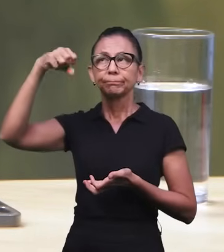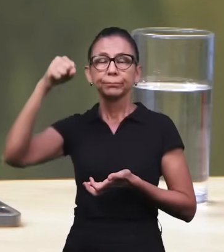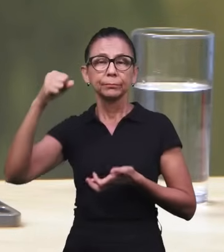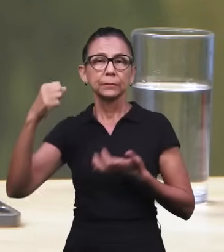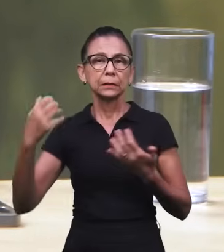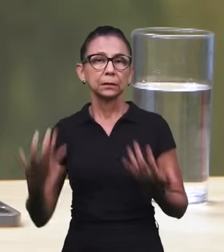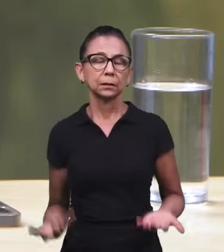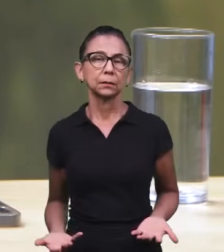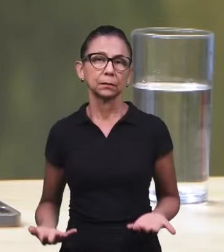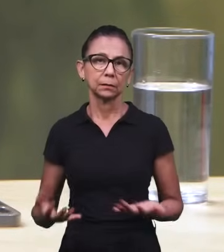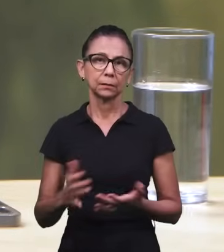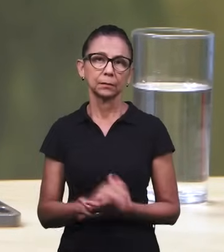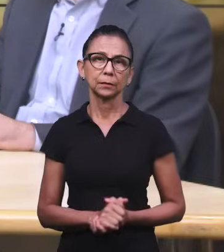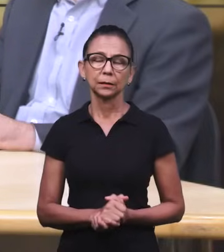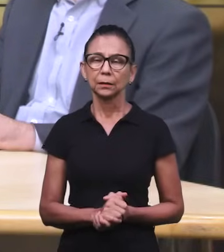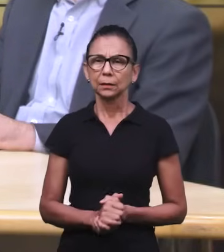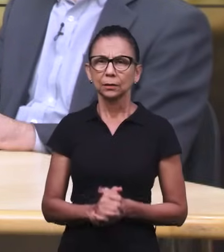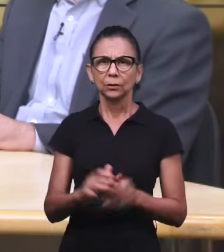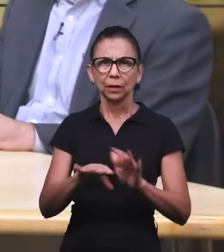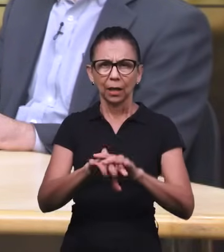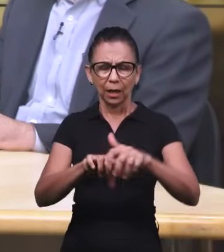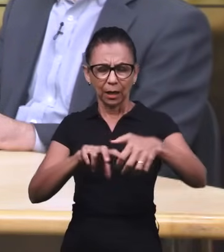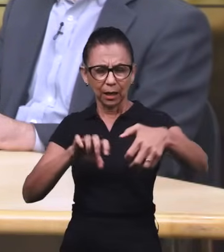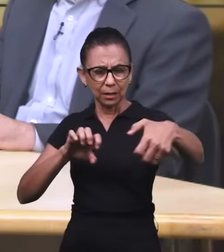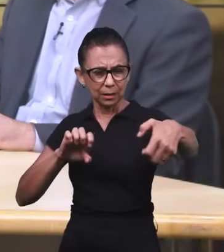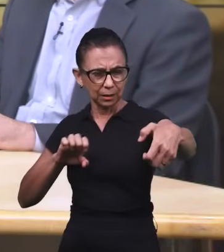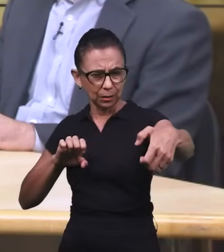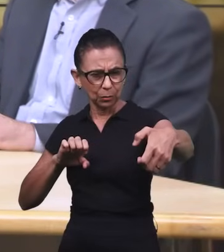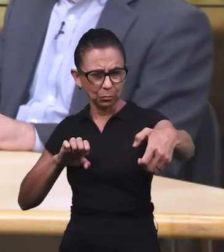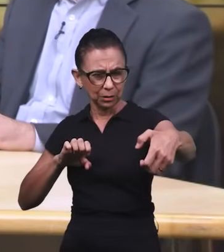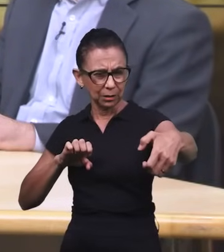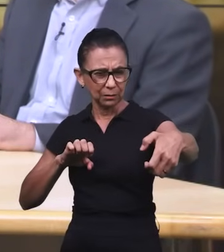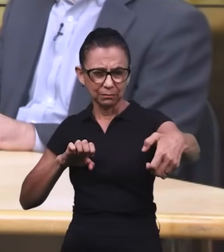discernimento das escrituras não tinha Revelação das escrit Tinha letra mas não tinha não tinha